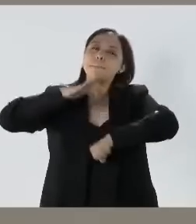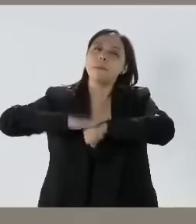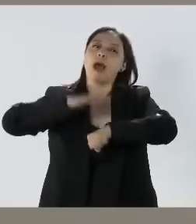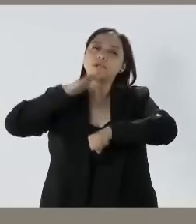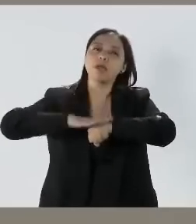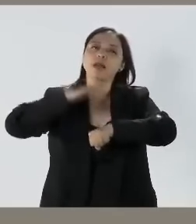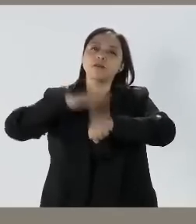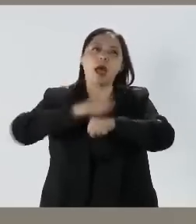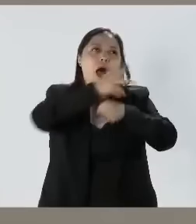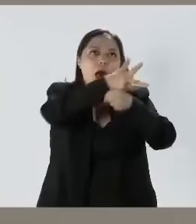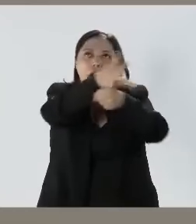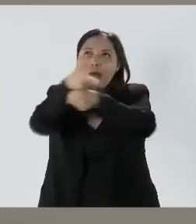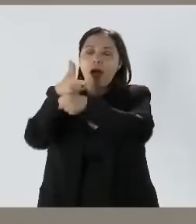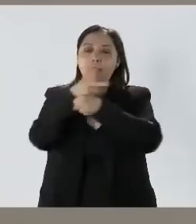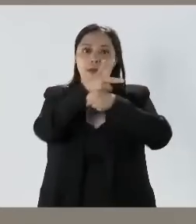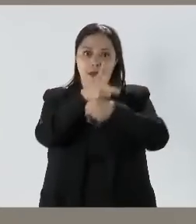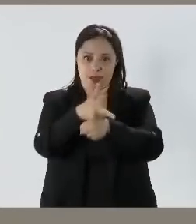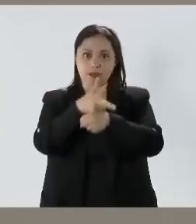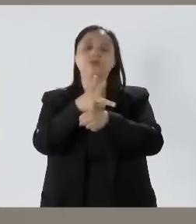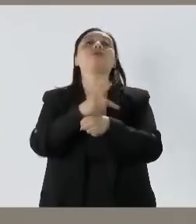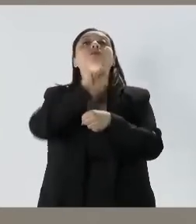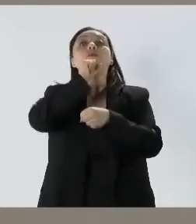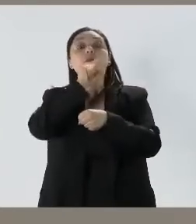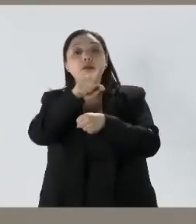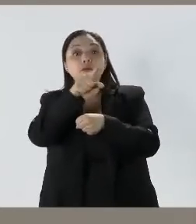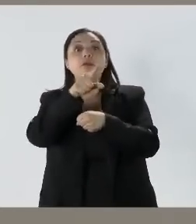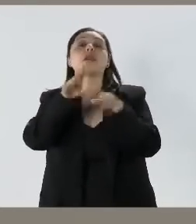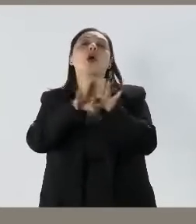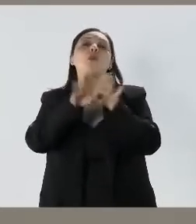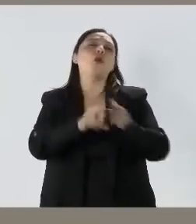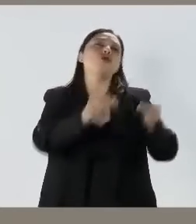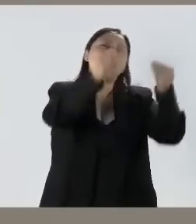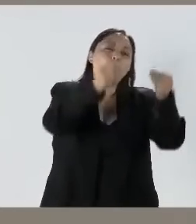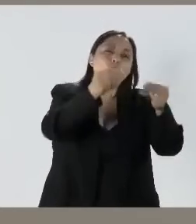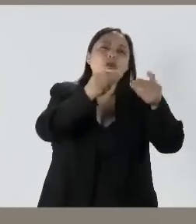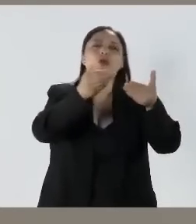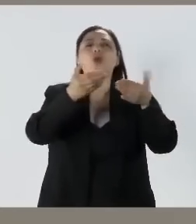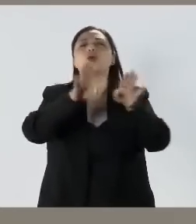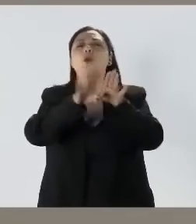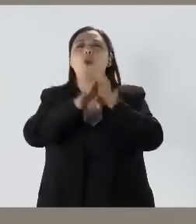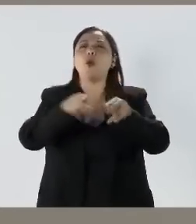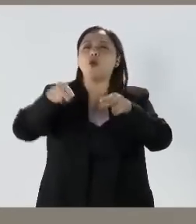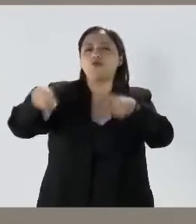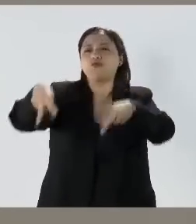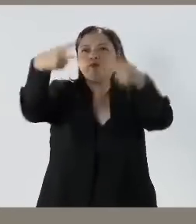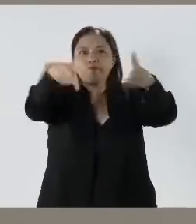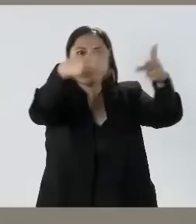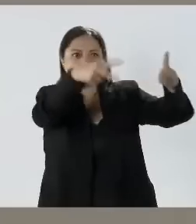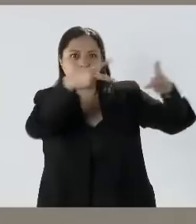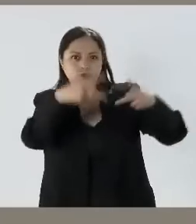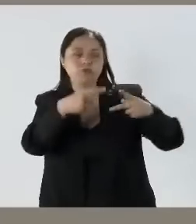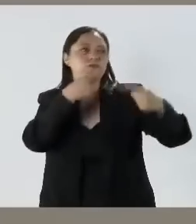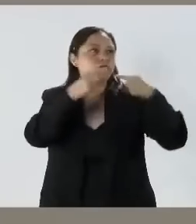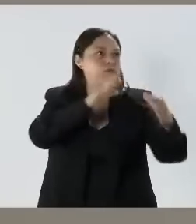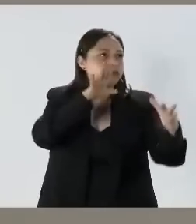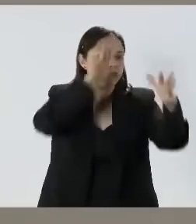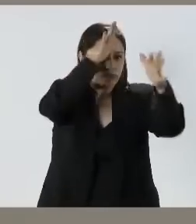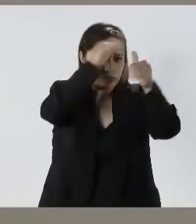las cámaras de los comercios y negocios este próximo martes arrancamos con este